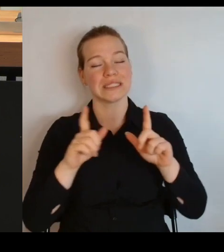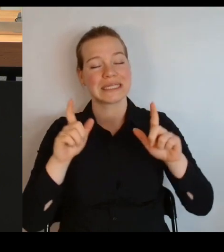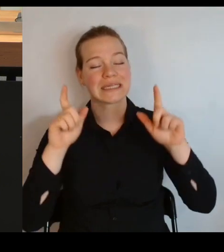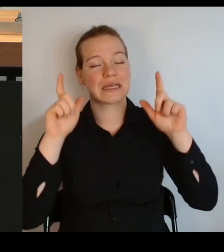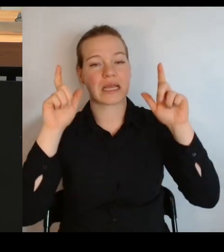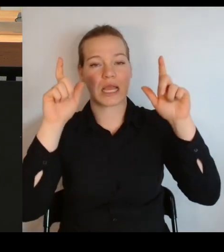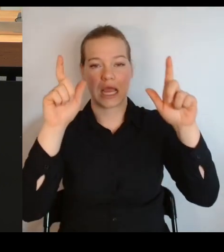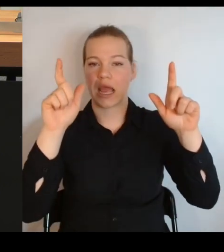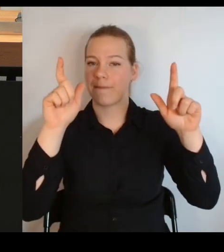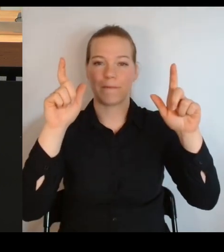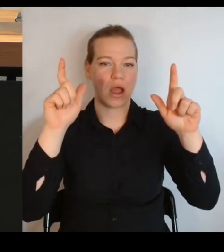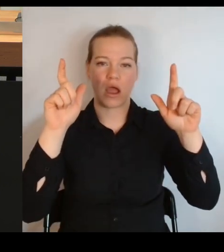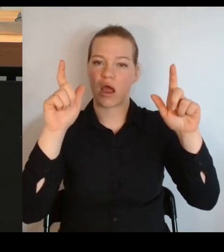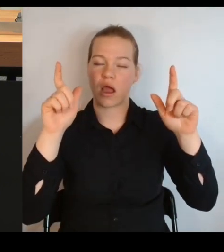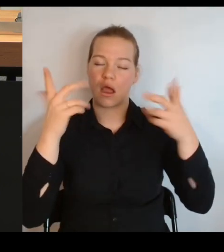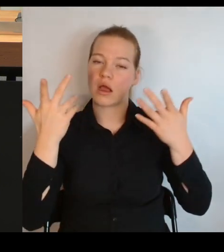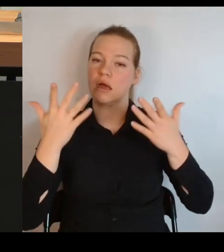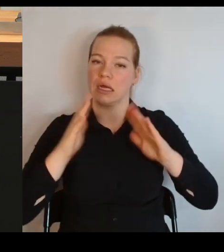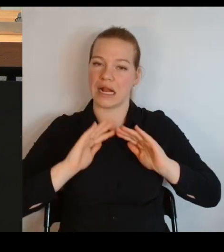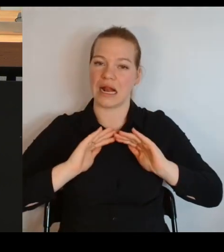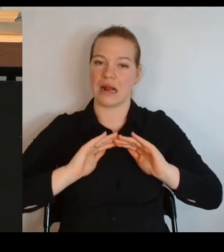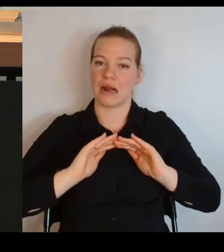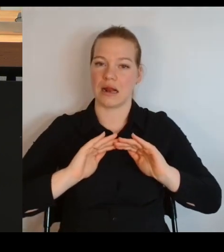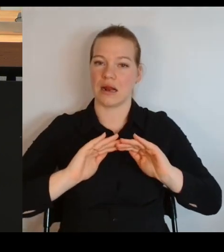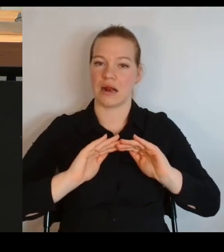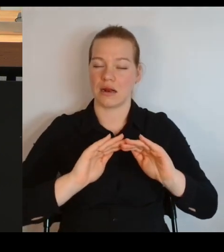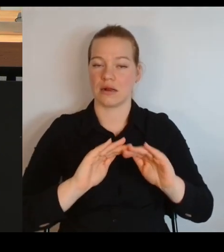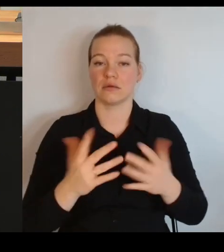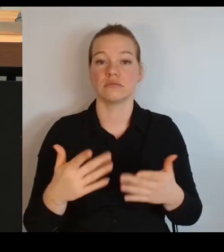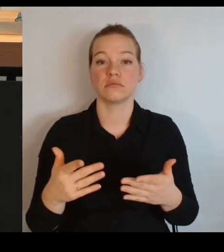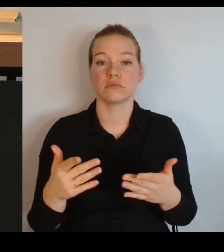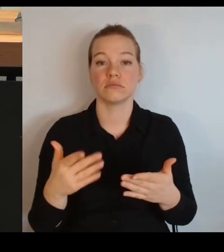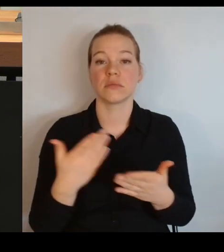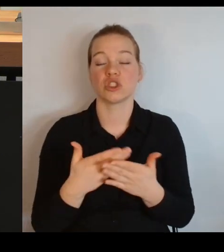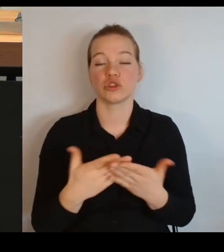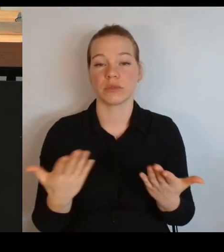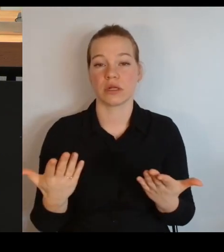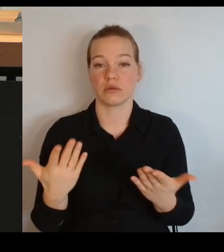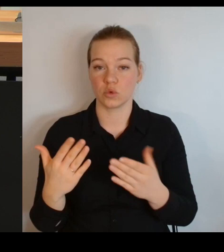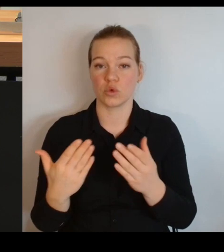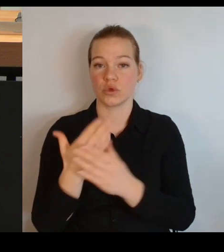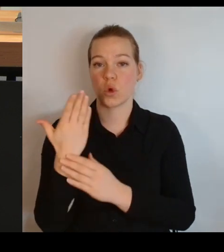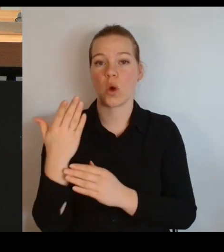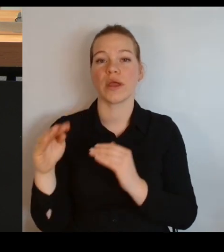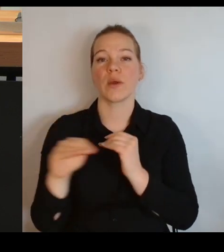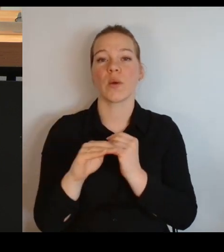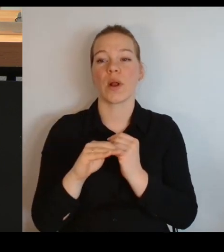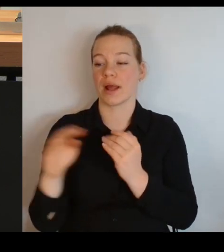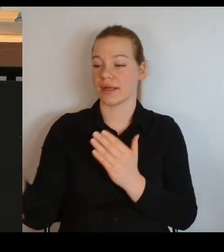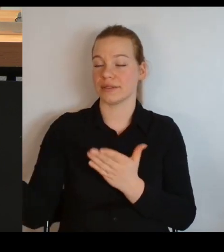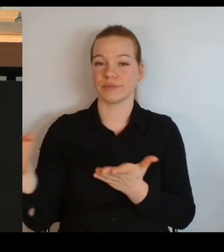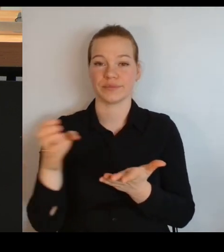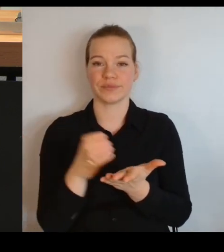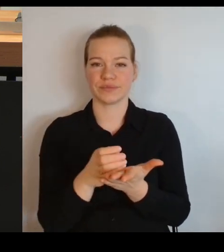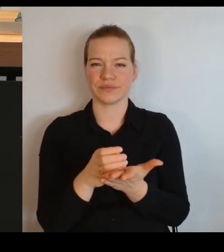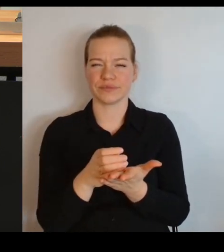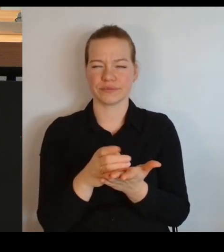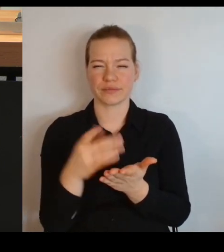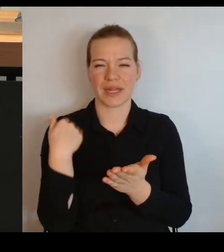haben ja eben schon mal die Zahl gehört, wie viele Stellen nicht besetzt sind und fehlen, wenn es denn mal neue Kolleginnen